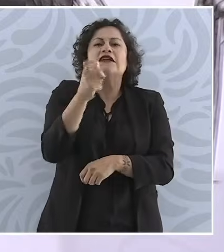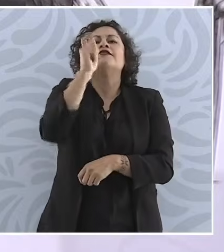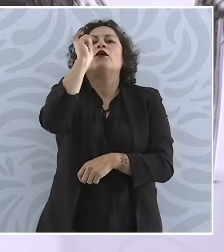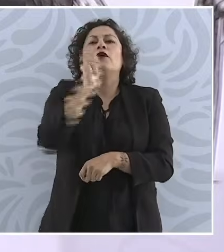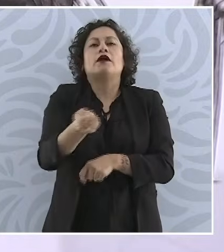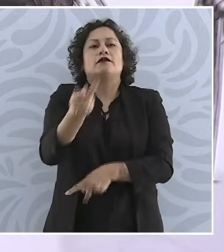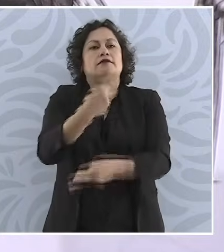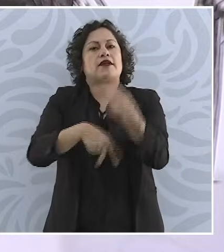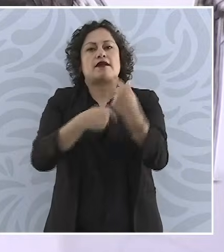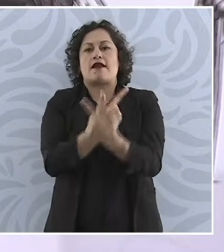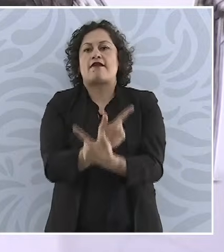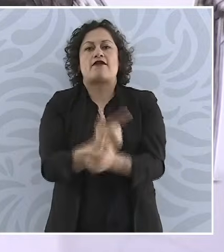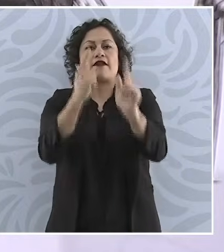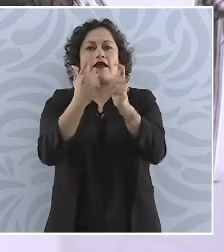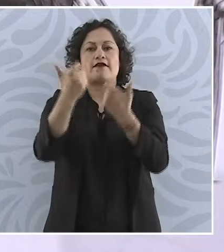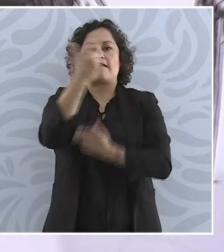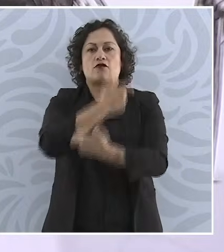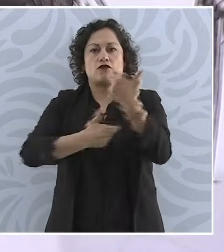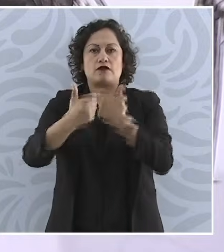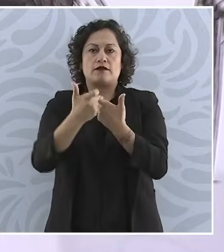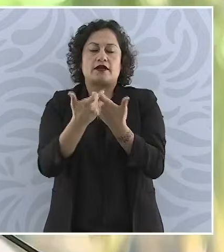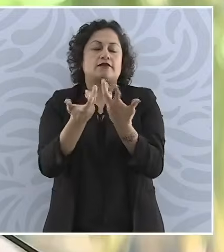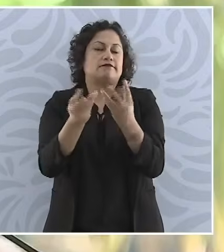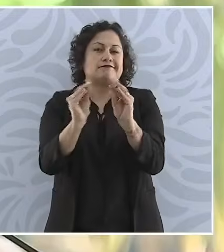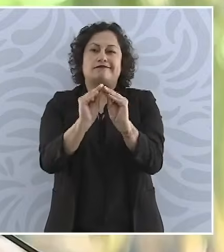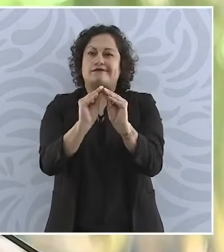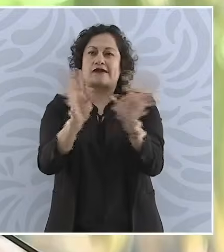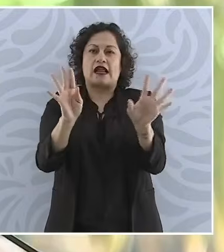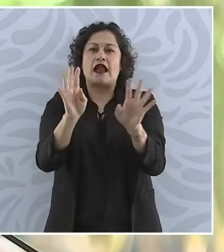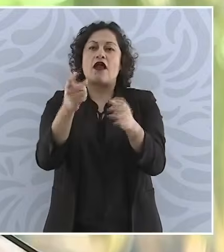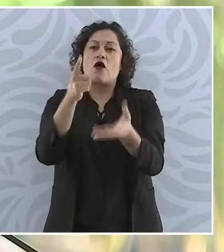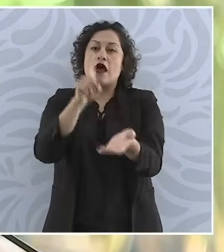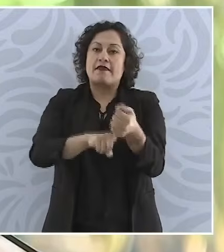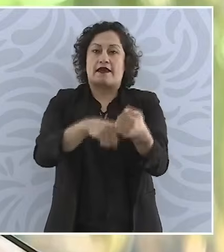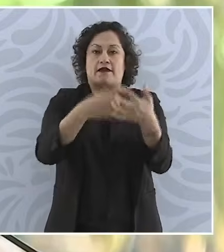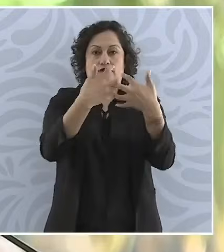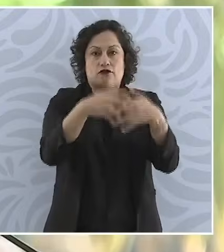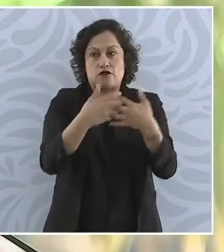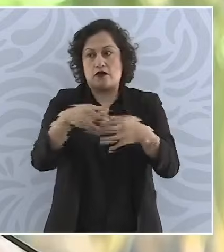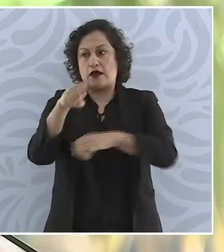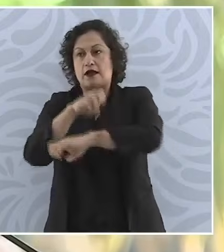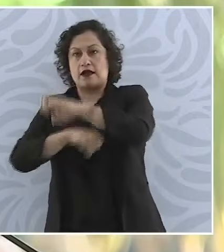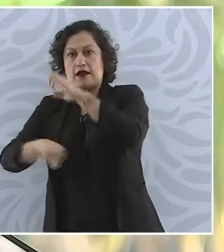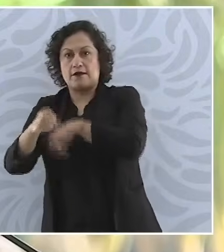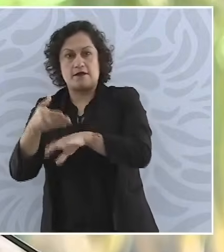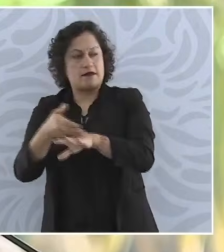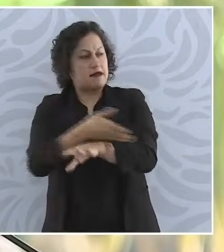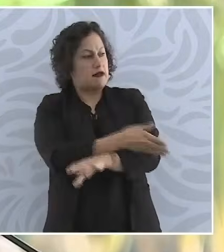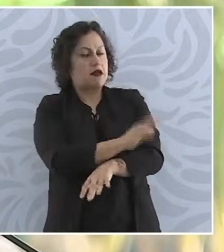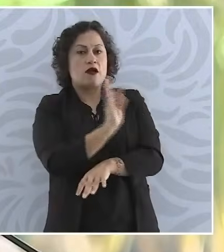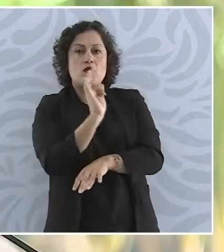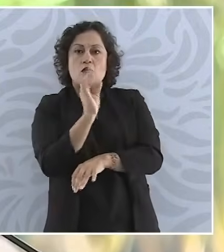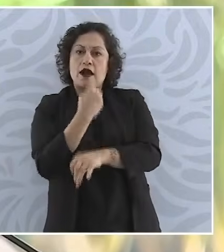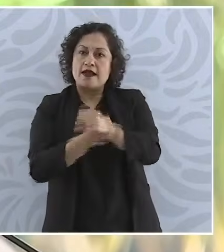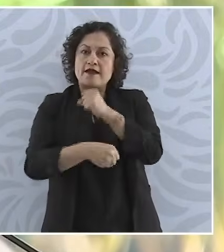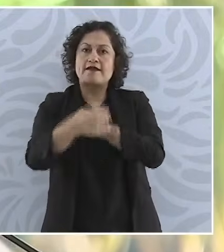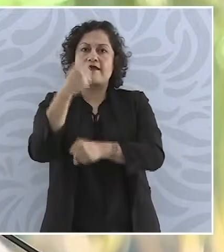expropiación de los bienes de las empresas que durante cerca de 40 años explotaron el subsuelo